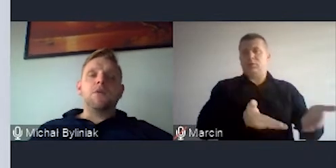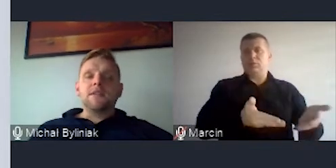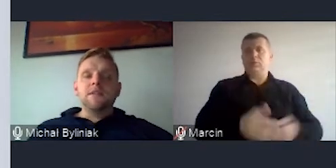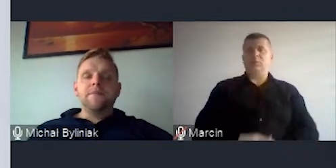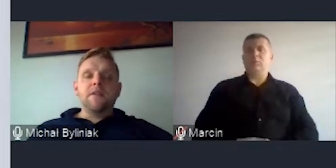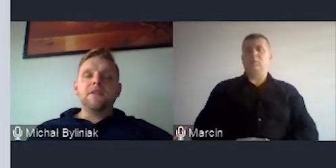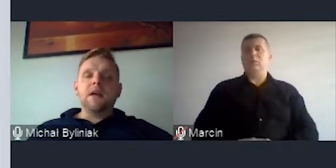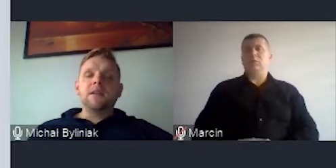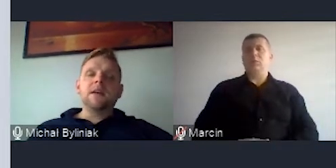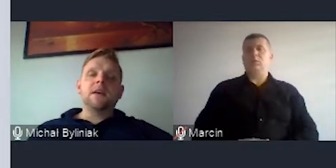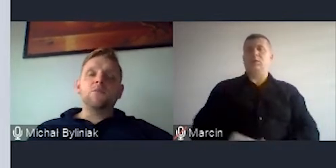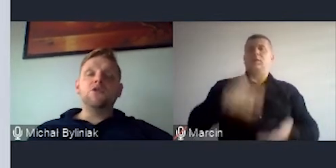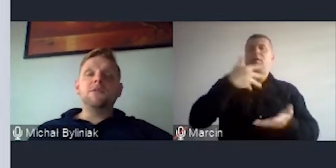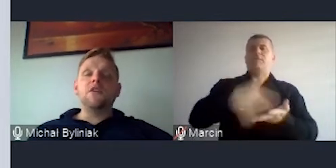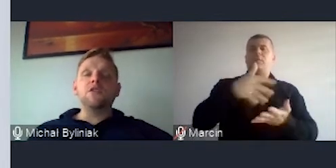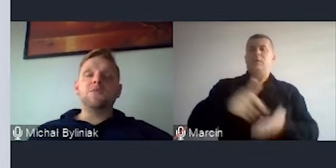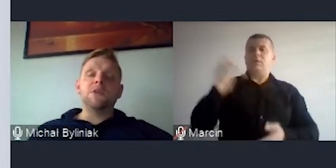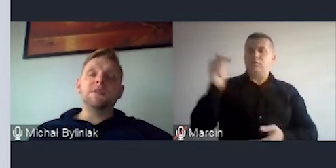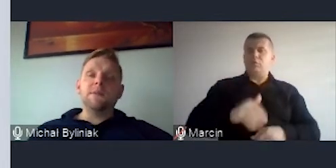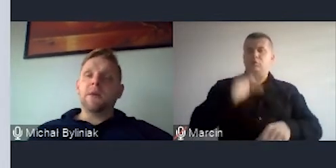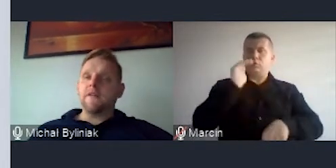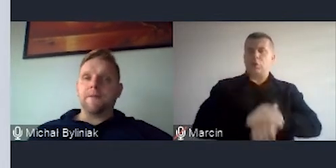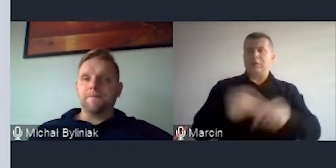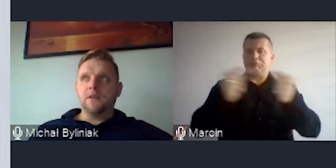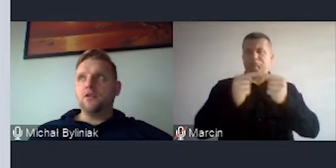Poza tym, wydatek musi być zgony z przepisami prawa.